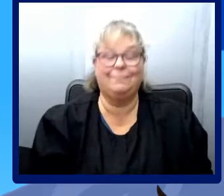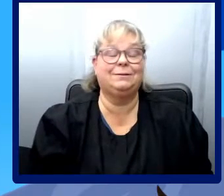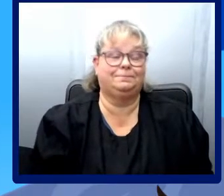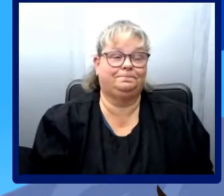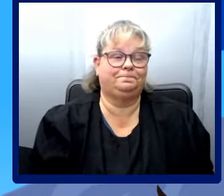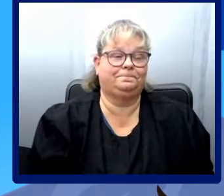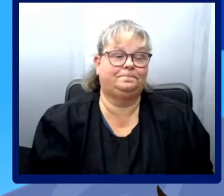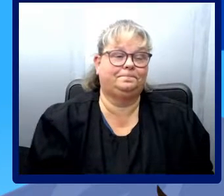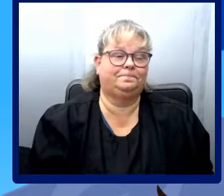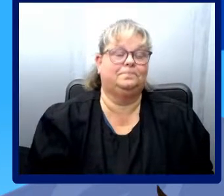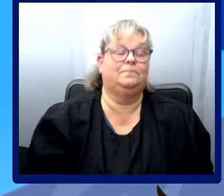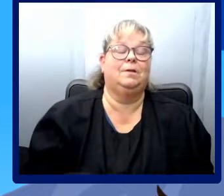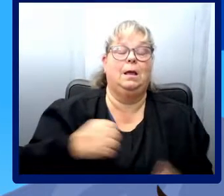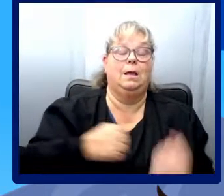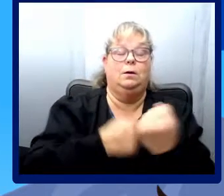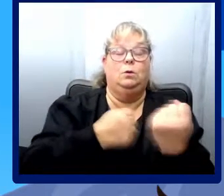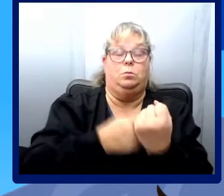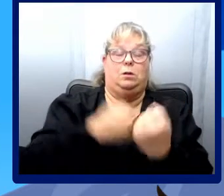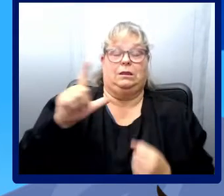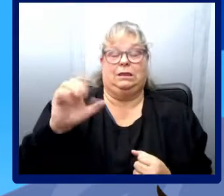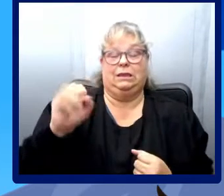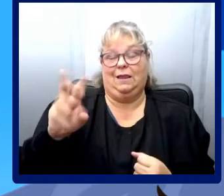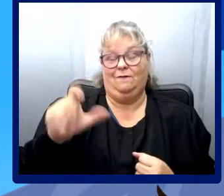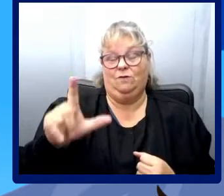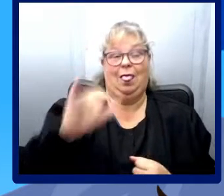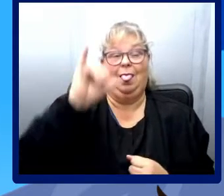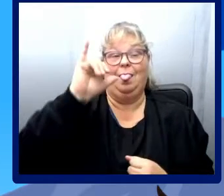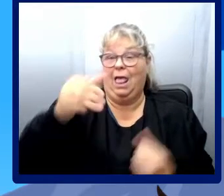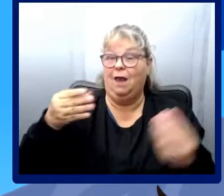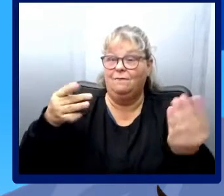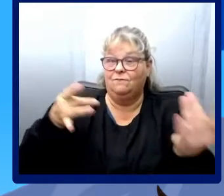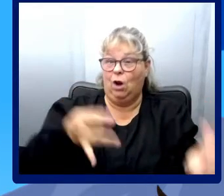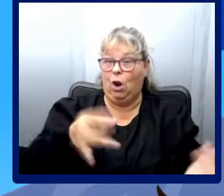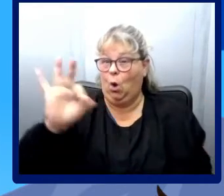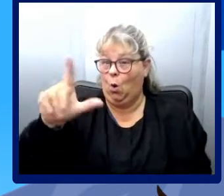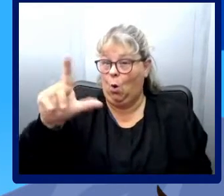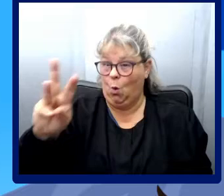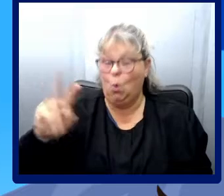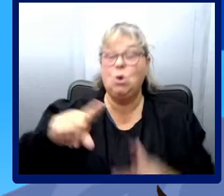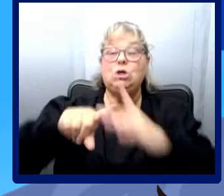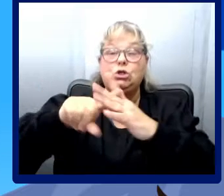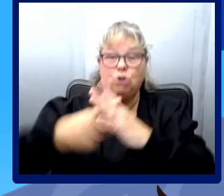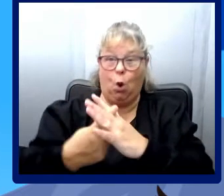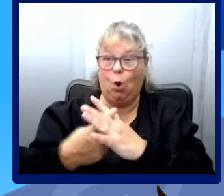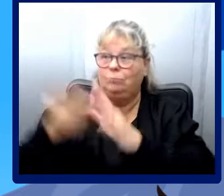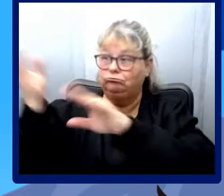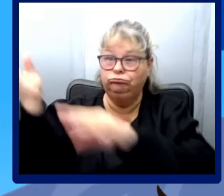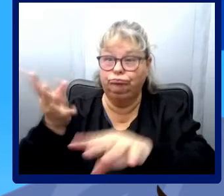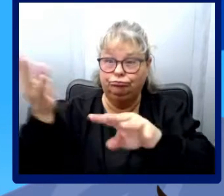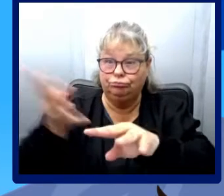actualizar el nivel de soporte de la cuenta, el flujo comenzó a actualizar el registro pero entonces el campo no estaba.